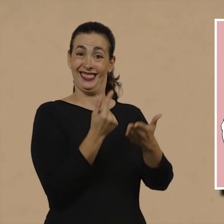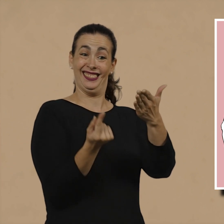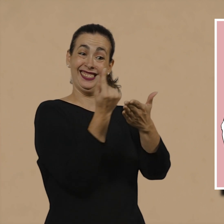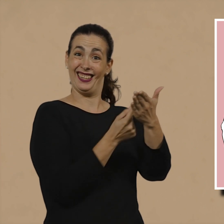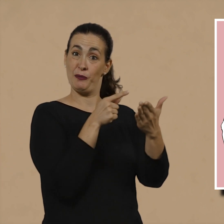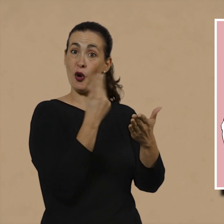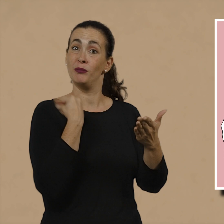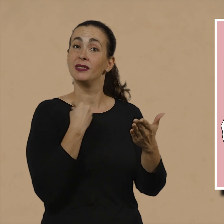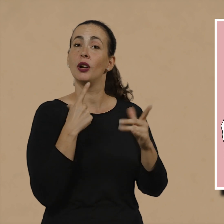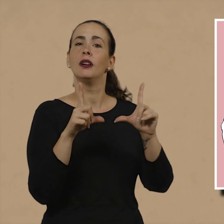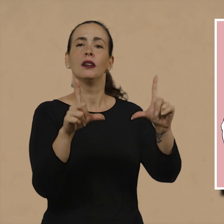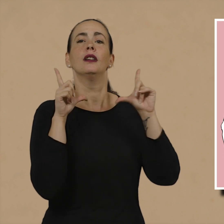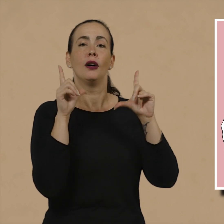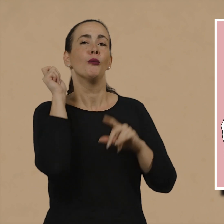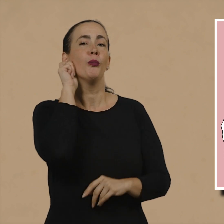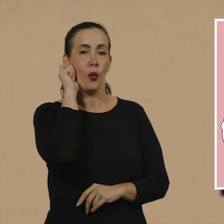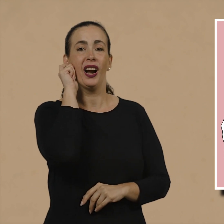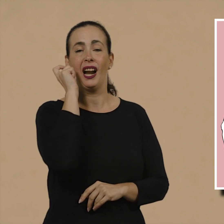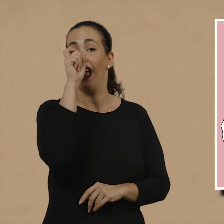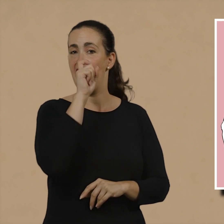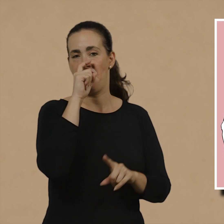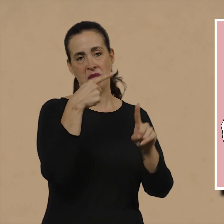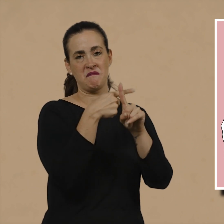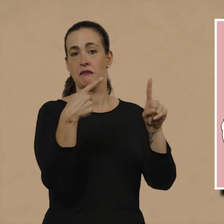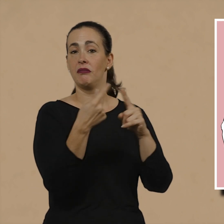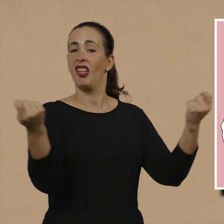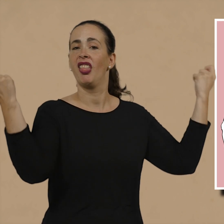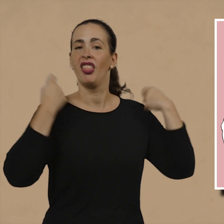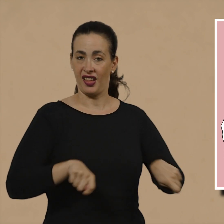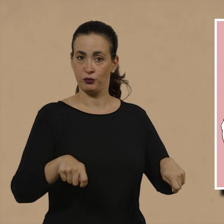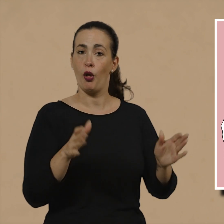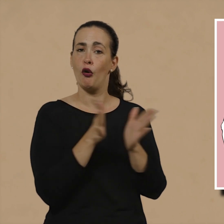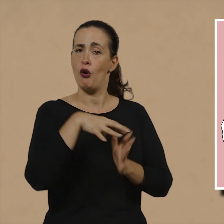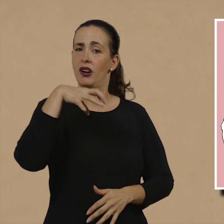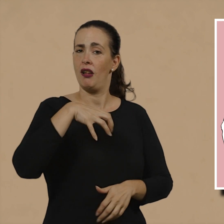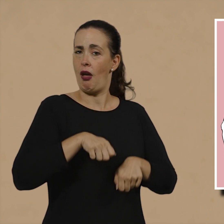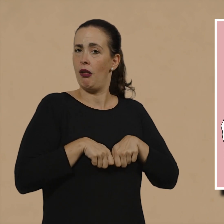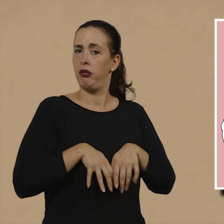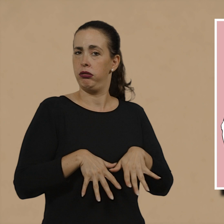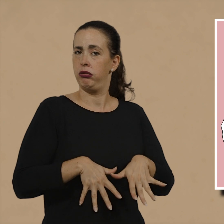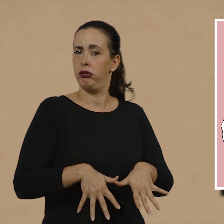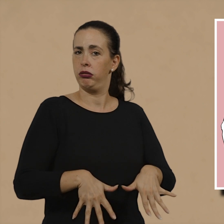Aquesta il·lustració representa una dona de mitjana edat, nua i que està menstruant.